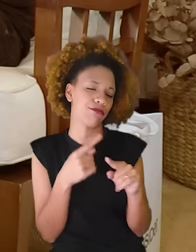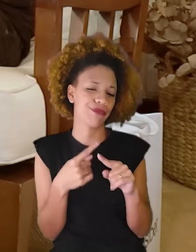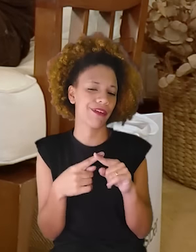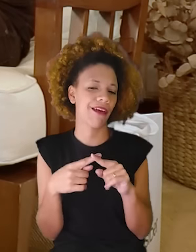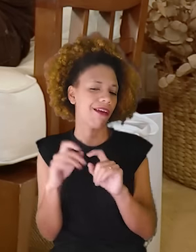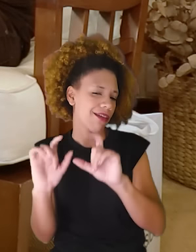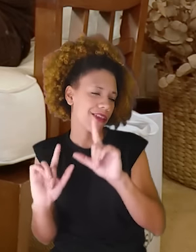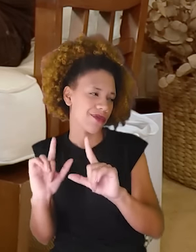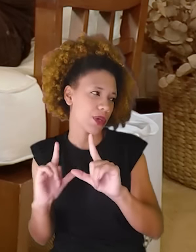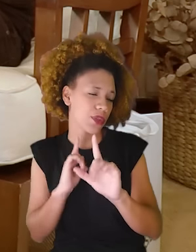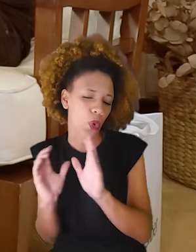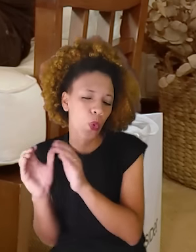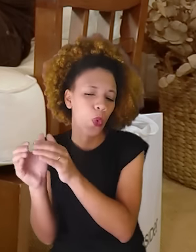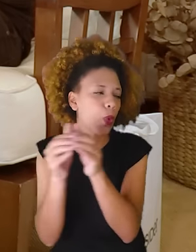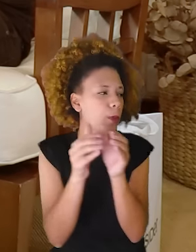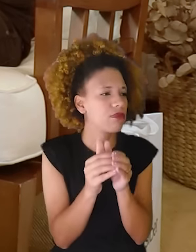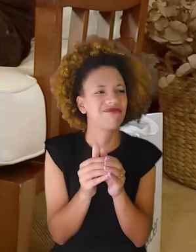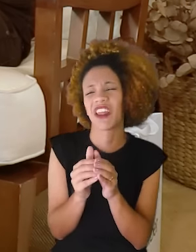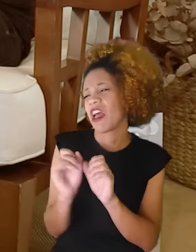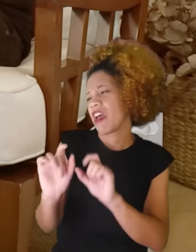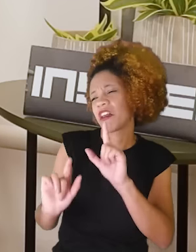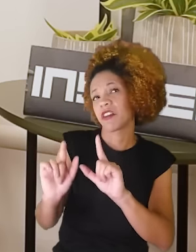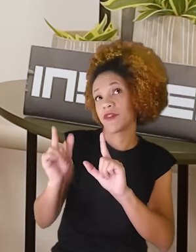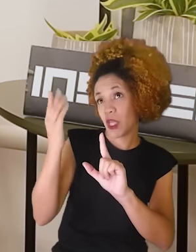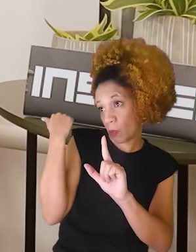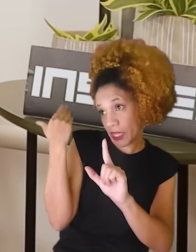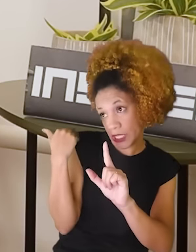tem um público né é eu não acho que a televisão seja esse glamor todo que era antigamente sabe